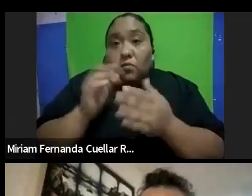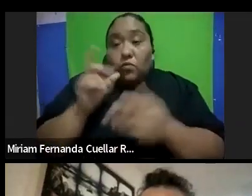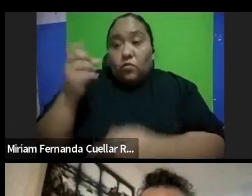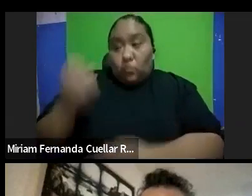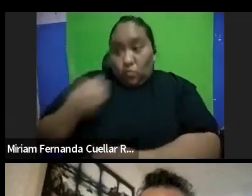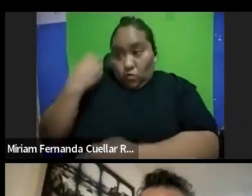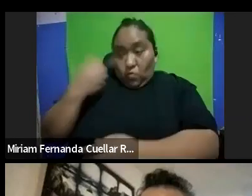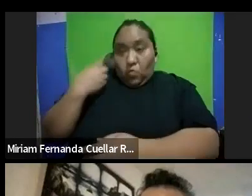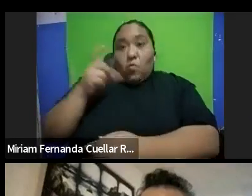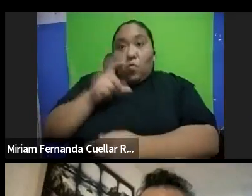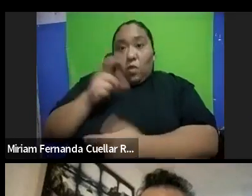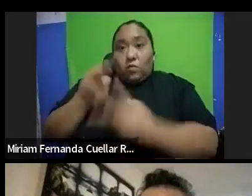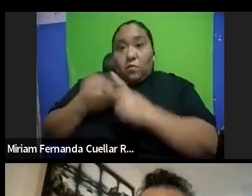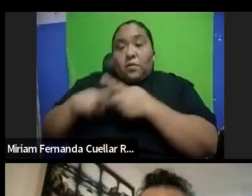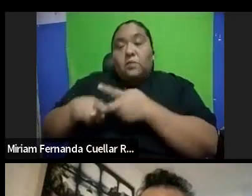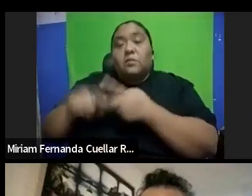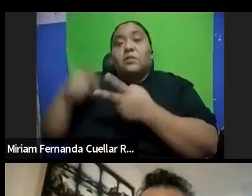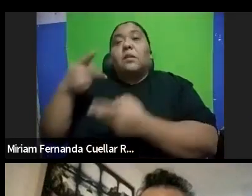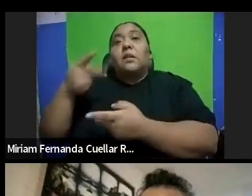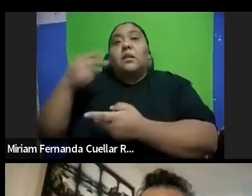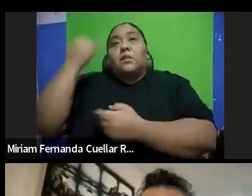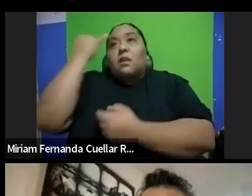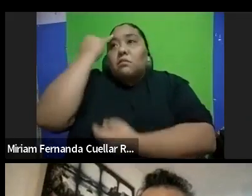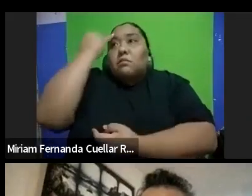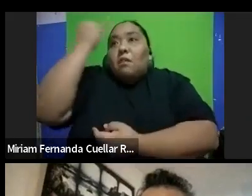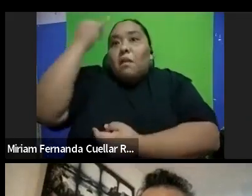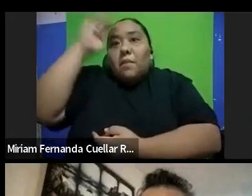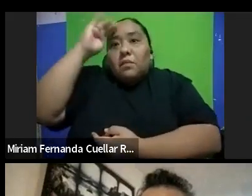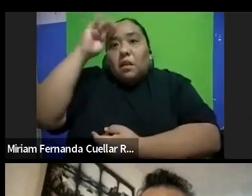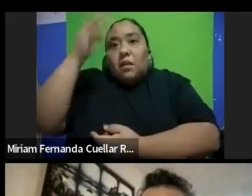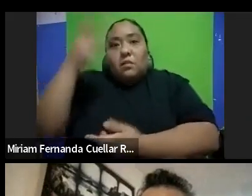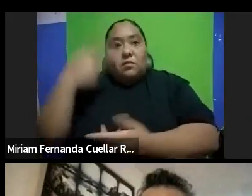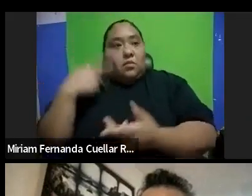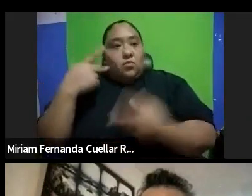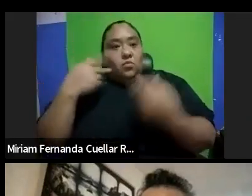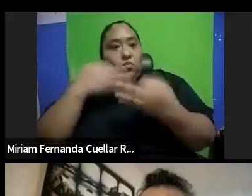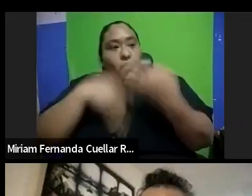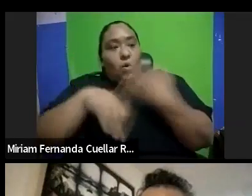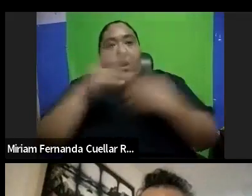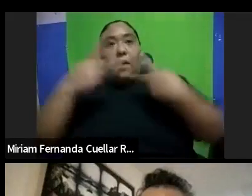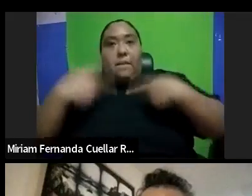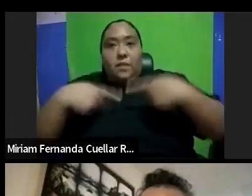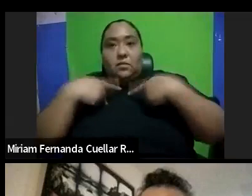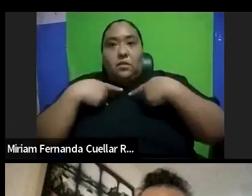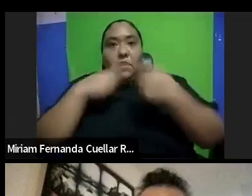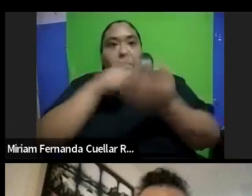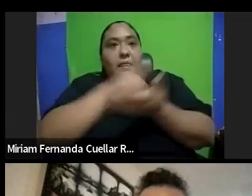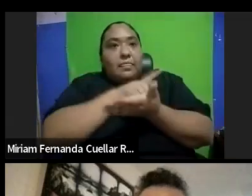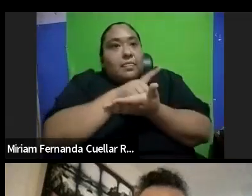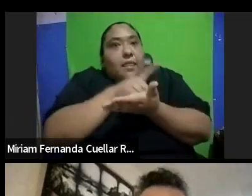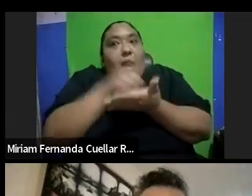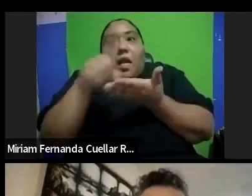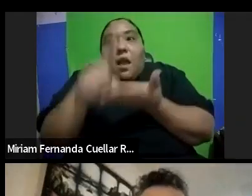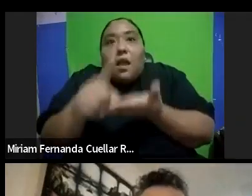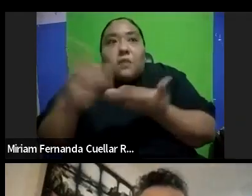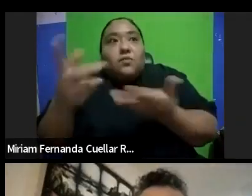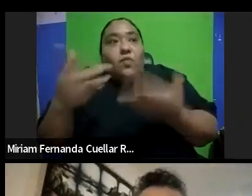entonces, E, pues, como bien, la diseño del al inicio estáis al inicio, esta idea de pensar que todas las personas tenemos tenemos al menos una vez en la vida